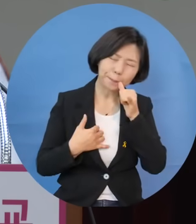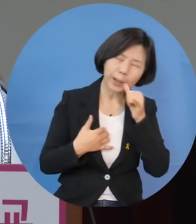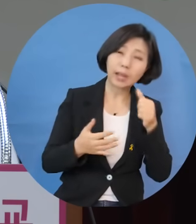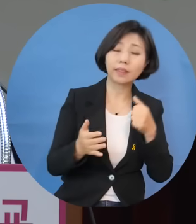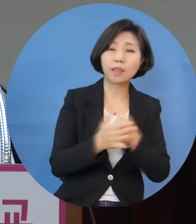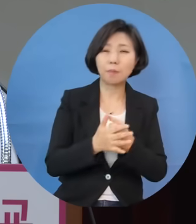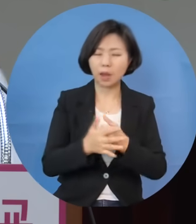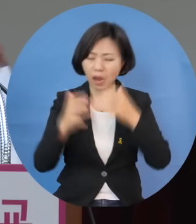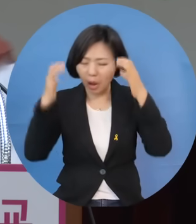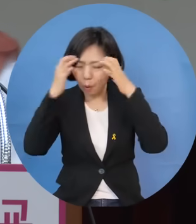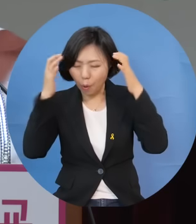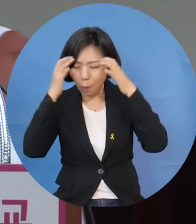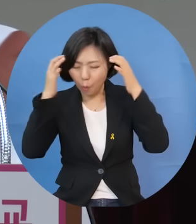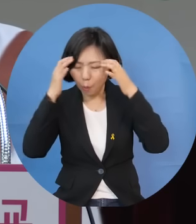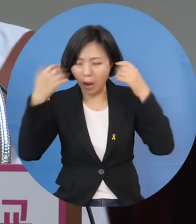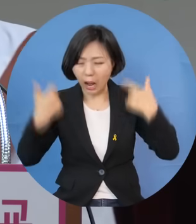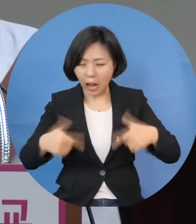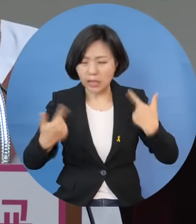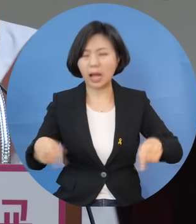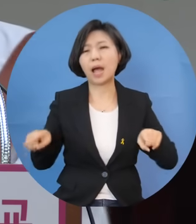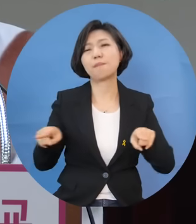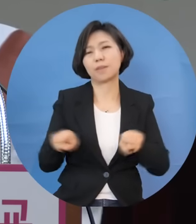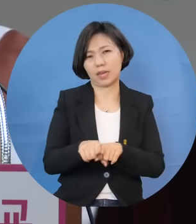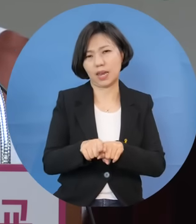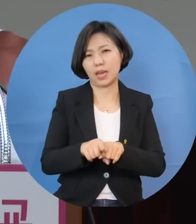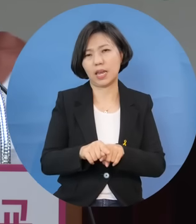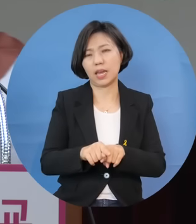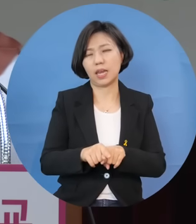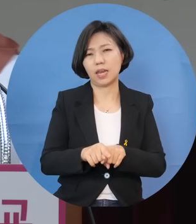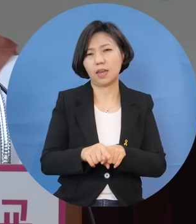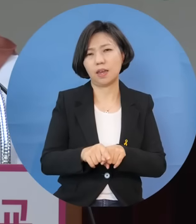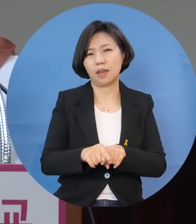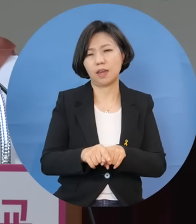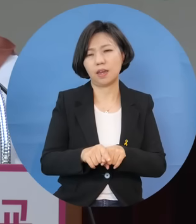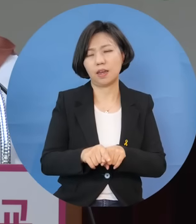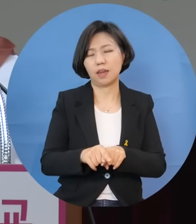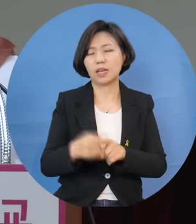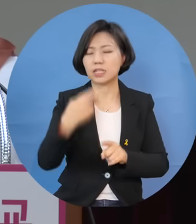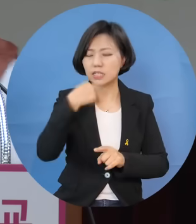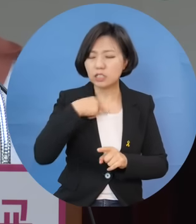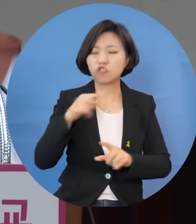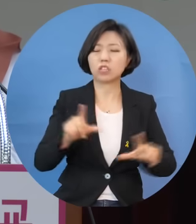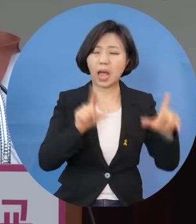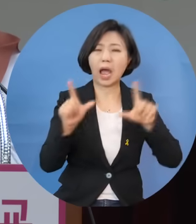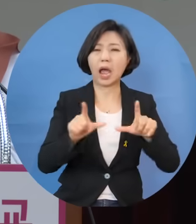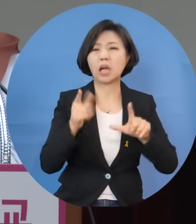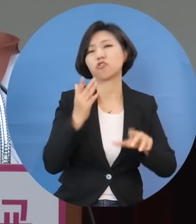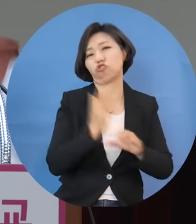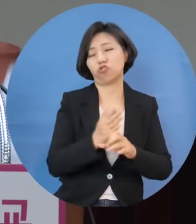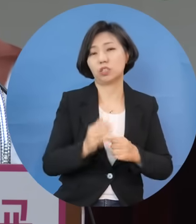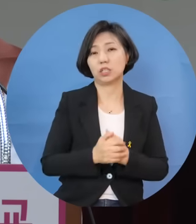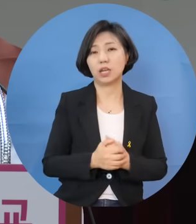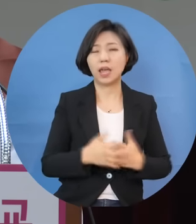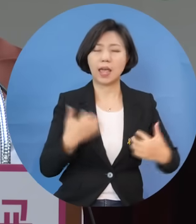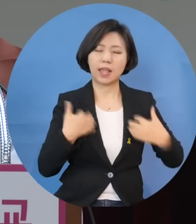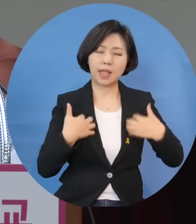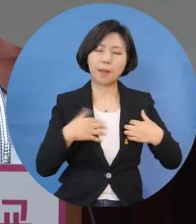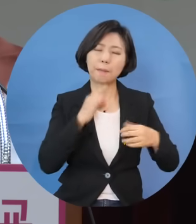늘 괴로움을 가지고 사는 거다. 이런 얘기에요. 그러니, 여러분들이 계속 즐거움을 추구하기 때문에